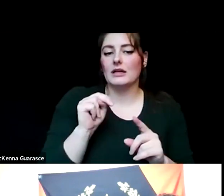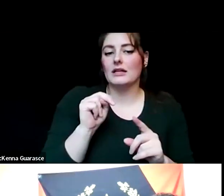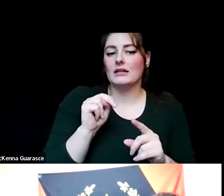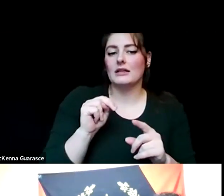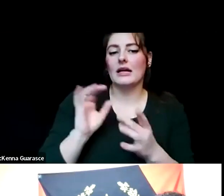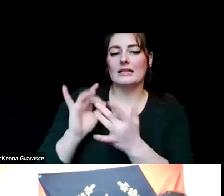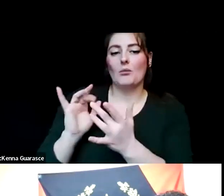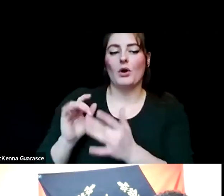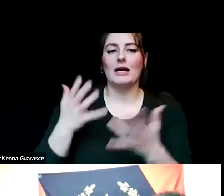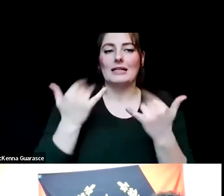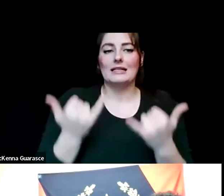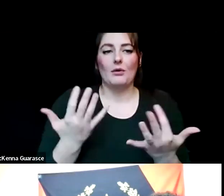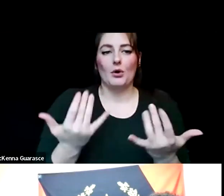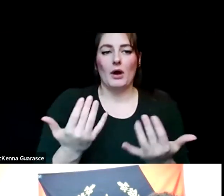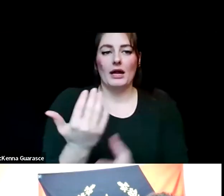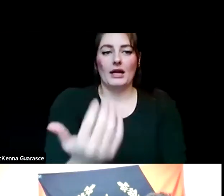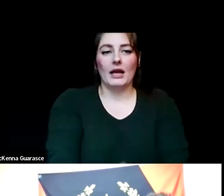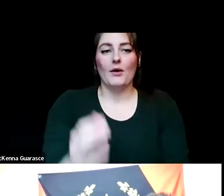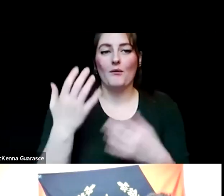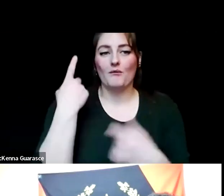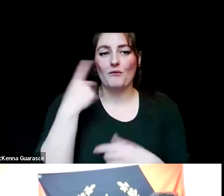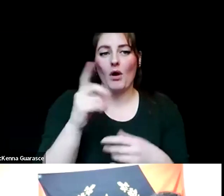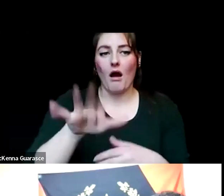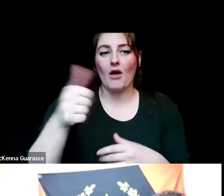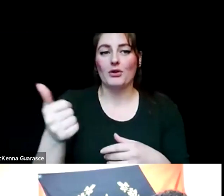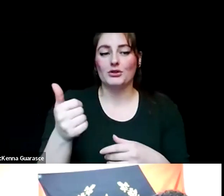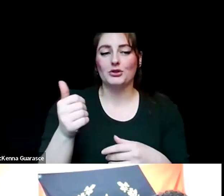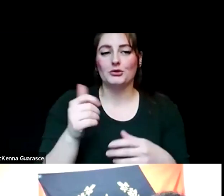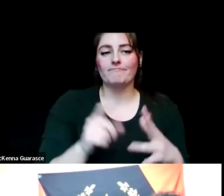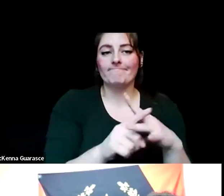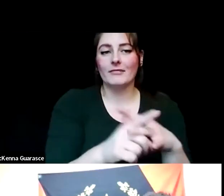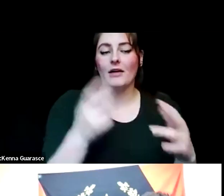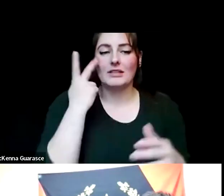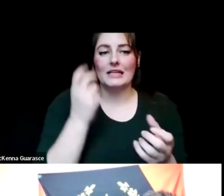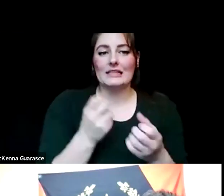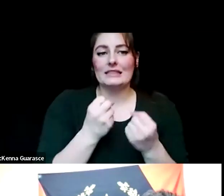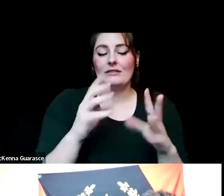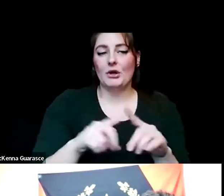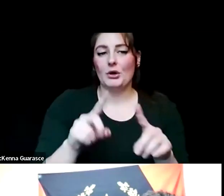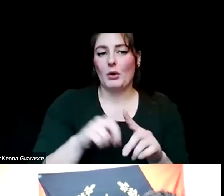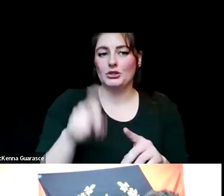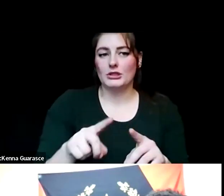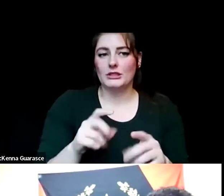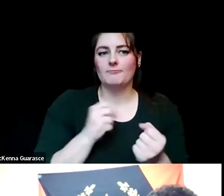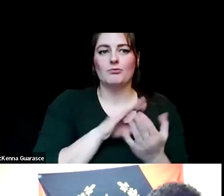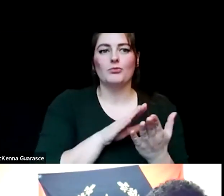Mientras esperamos a que otros se unan. He visto varias preguntas que abordan la guía de respiración boca a boca